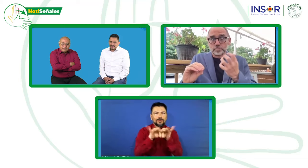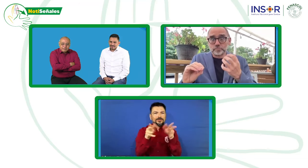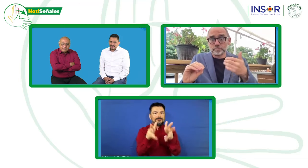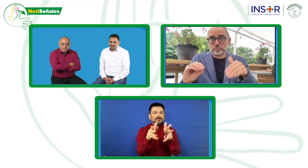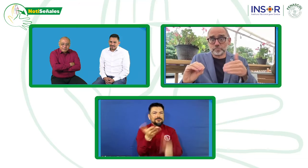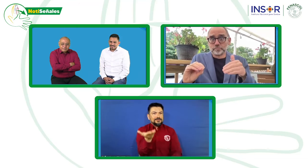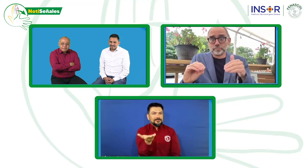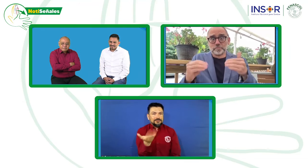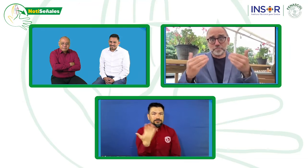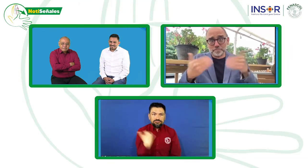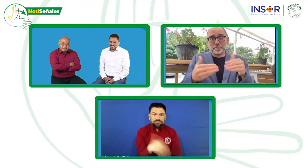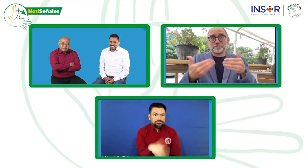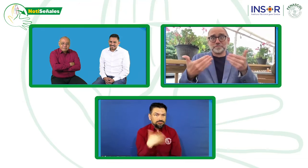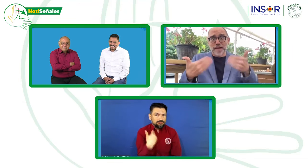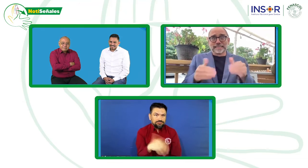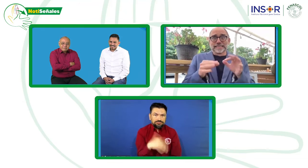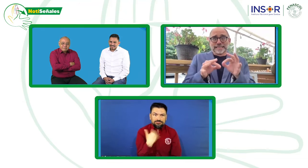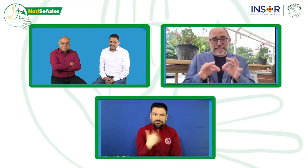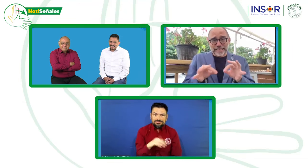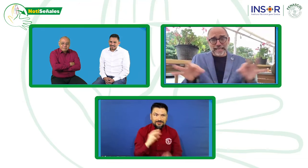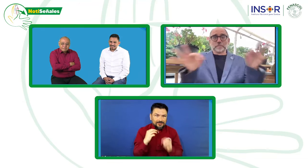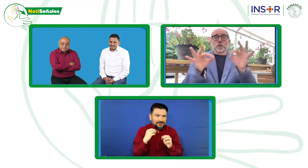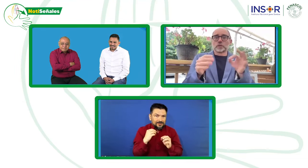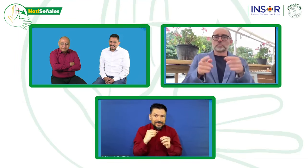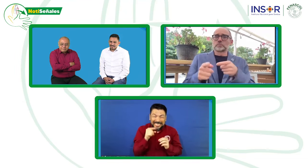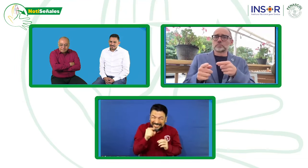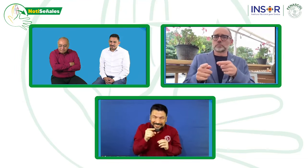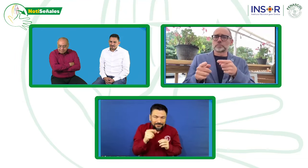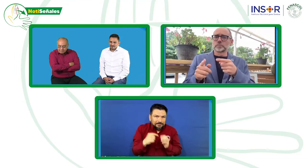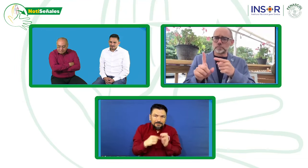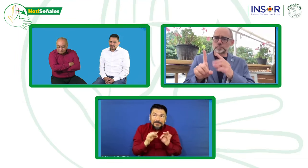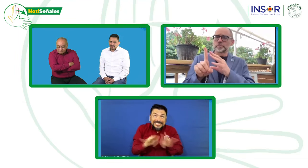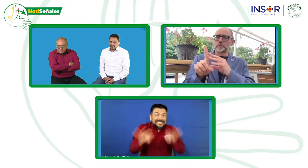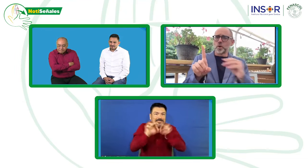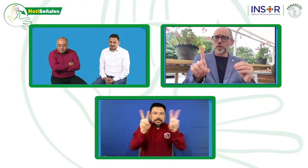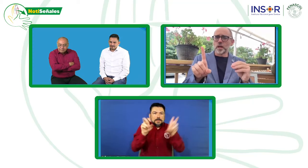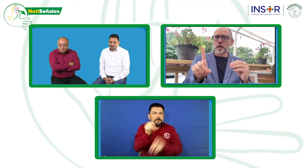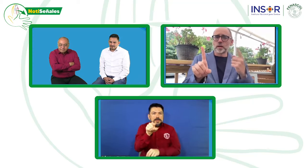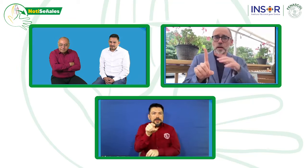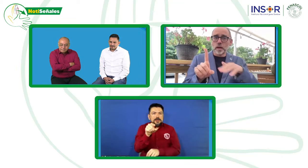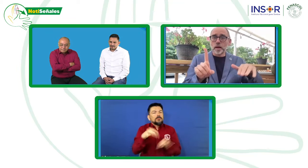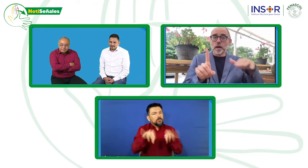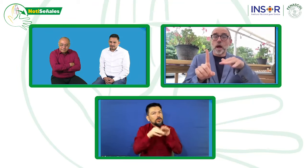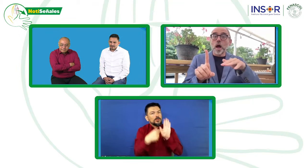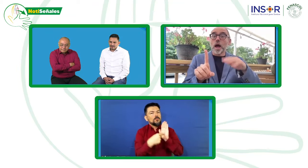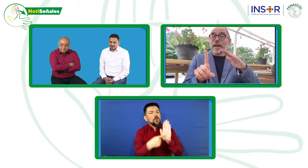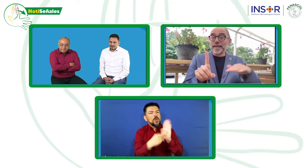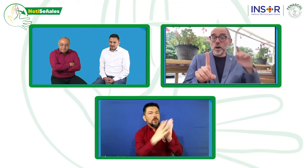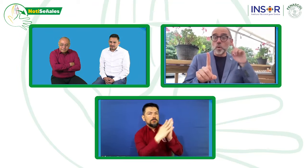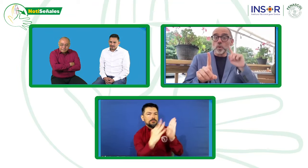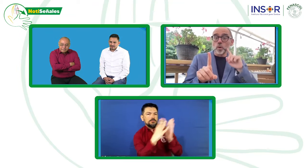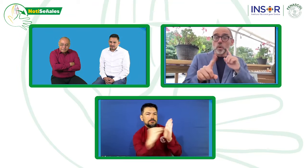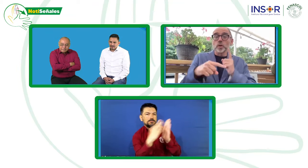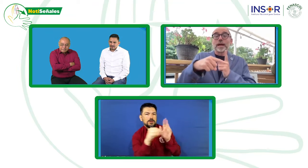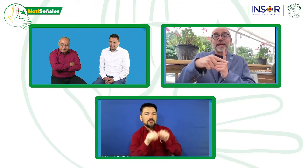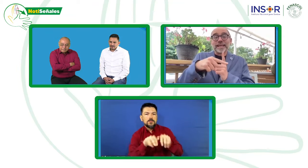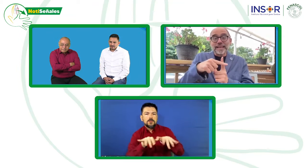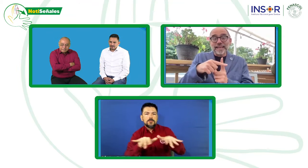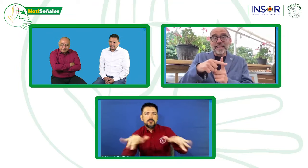que también lo vean como un ejemplo, una persona que llegó a liderar una entidad de